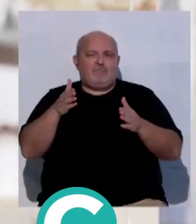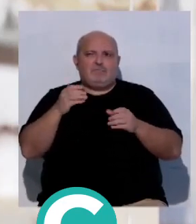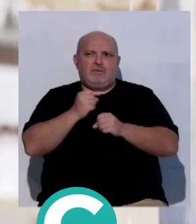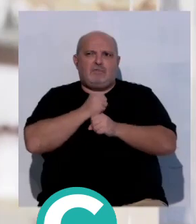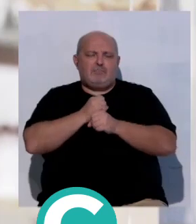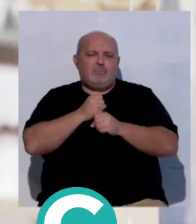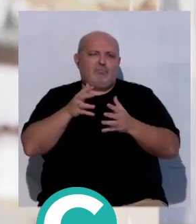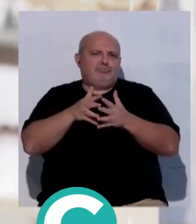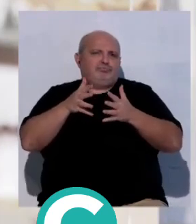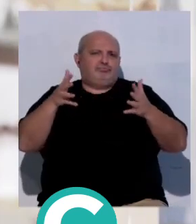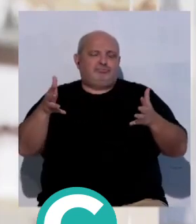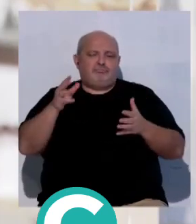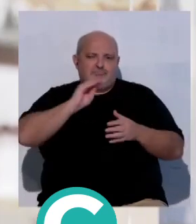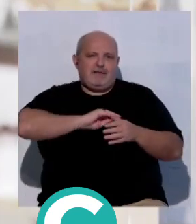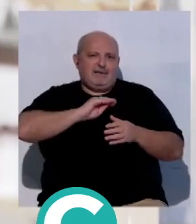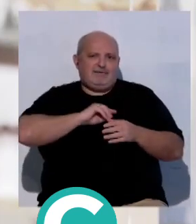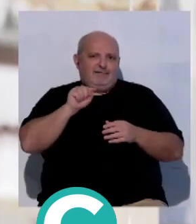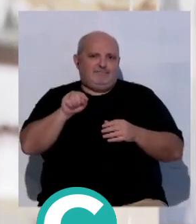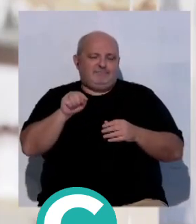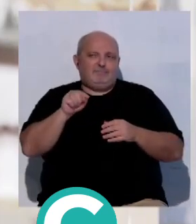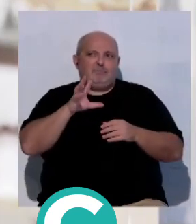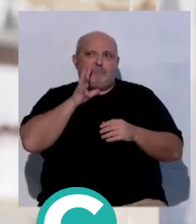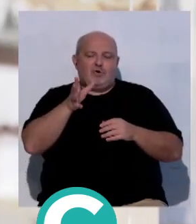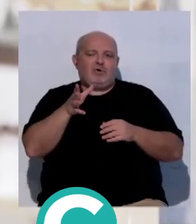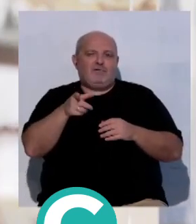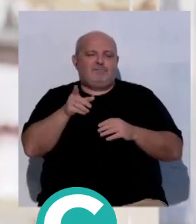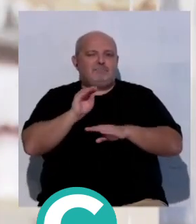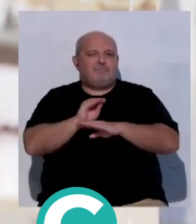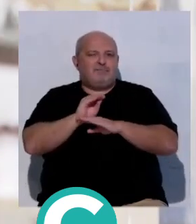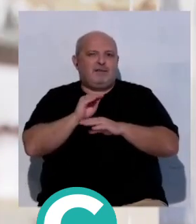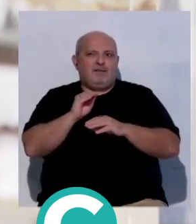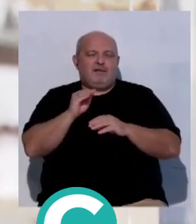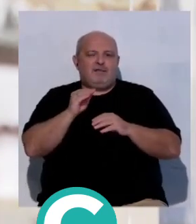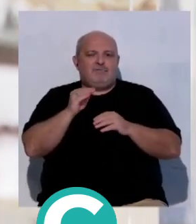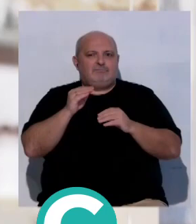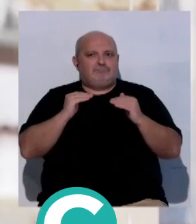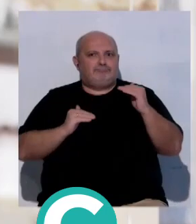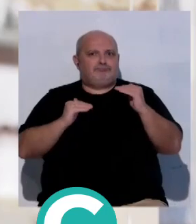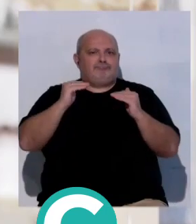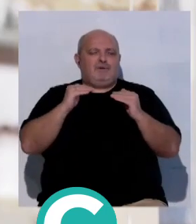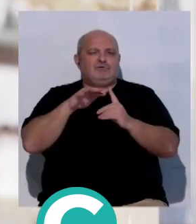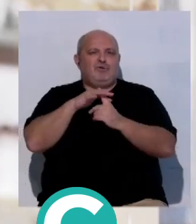y tan enorme que se hace eh por por por mantenerse en primer nivel en una situación que no es nada